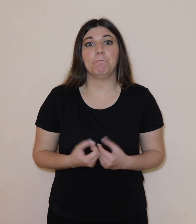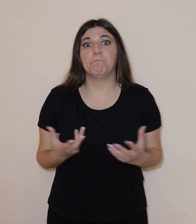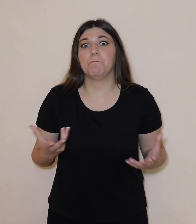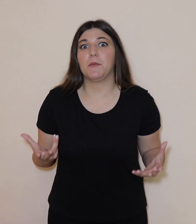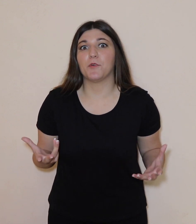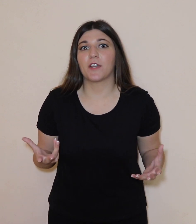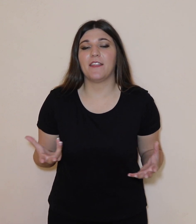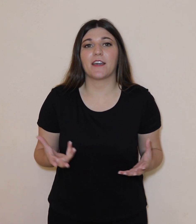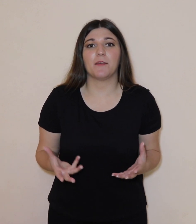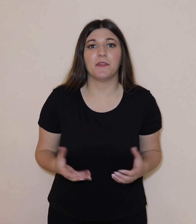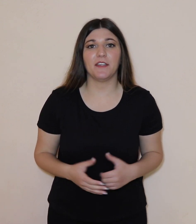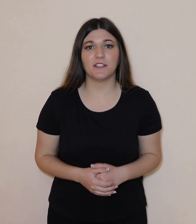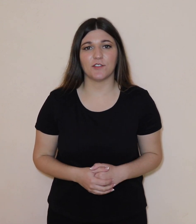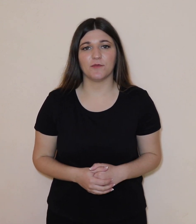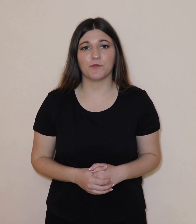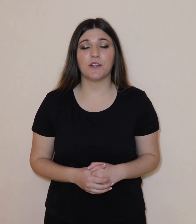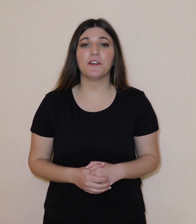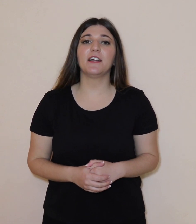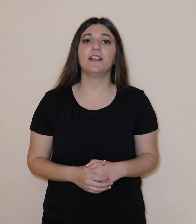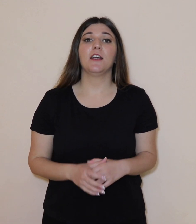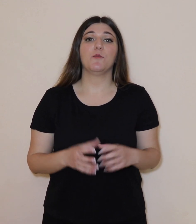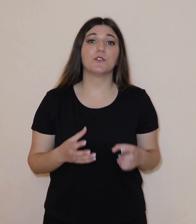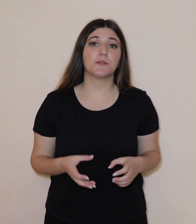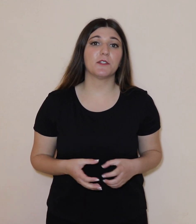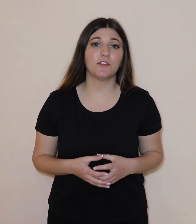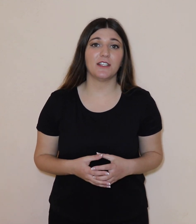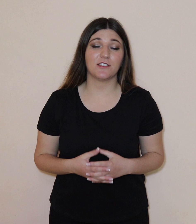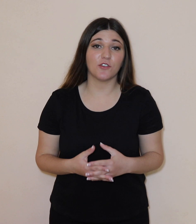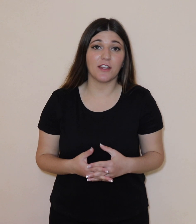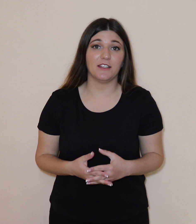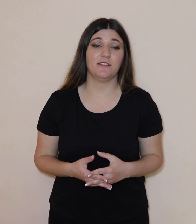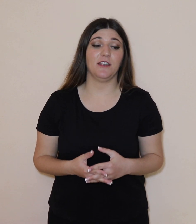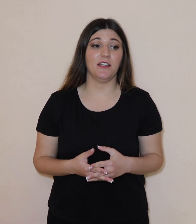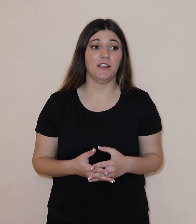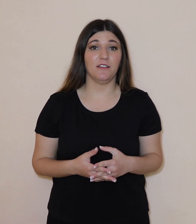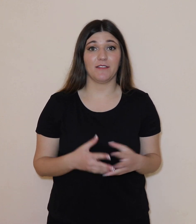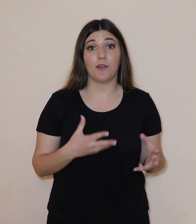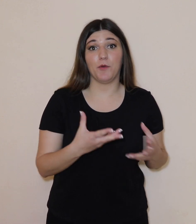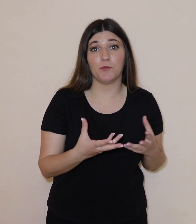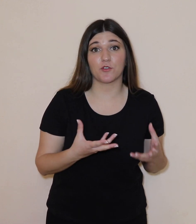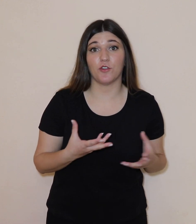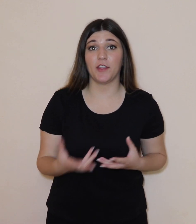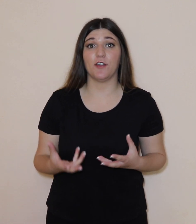¿y por qué? ¿De qué depende esto? Pues al final muchas personas sordas que podemos conocer o